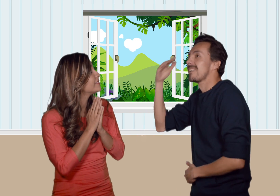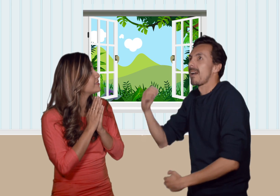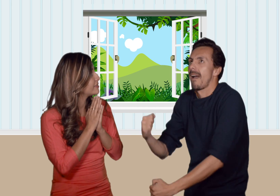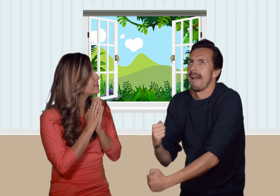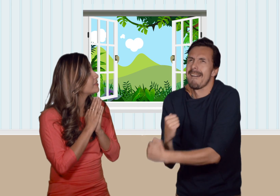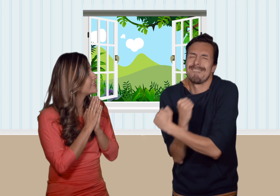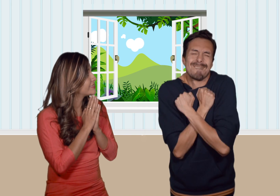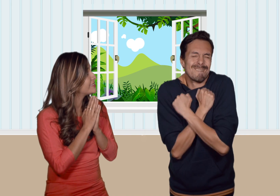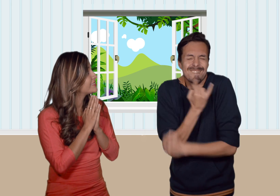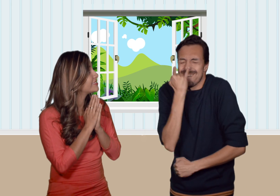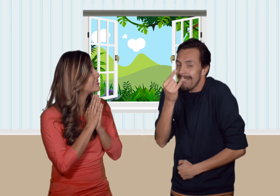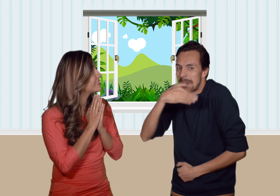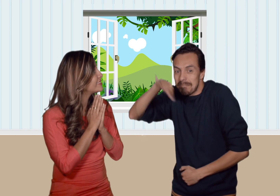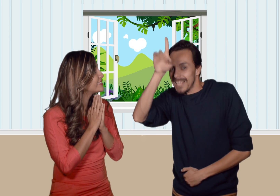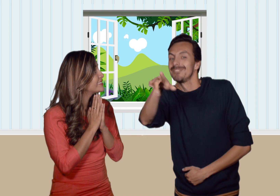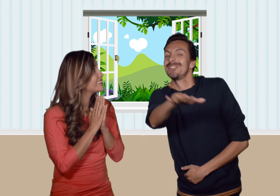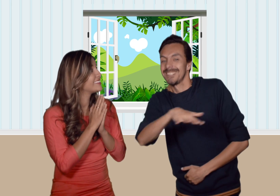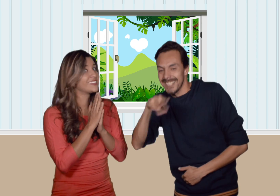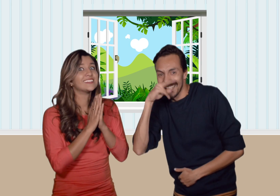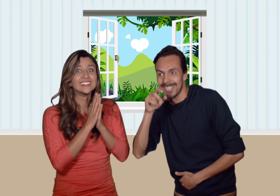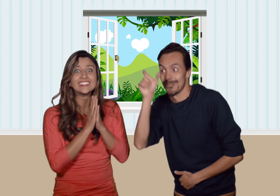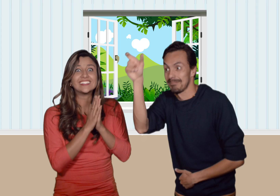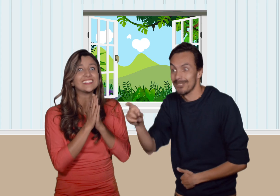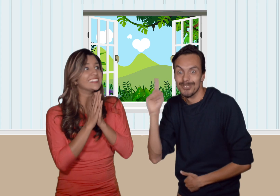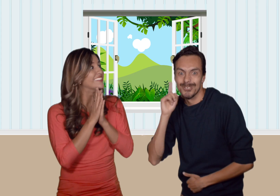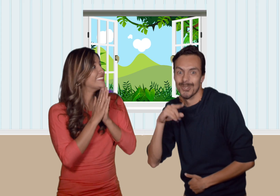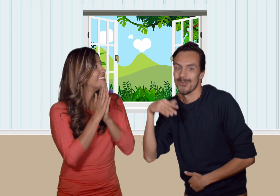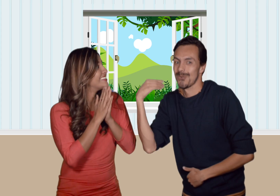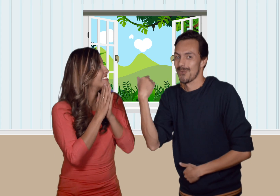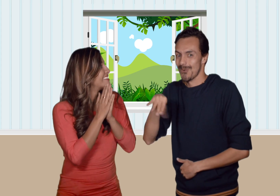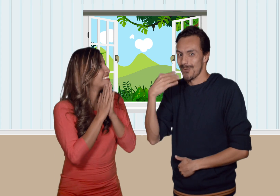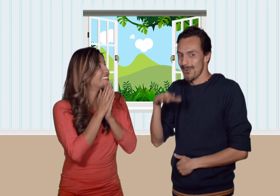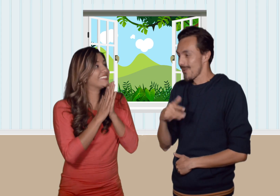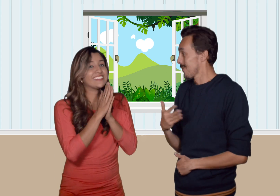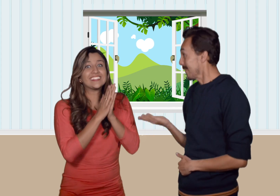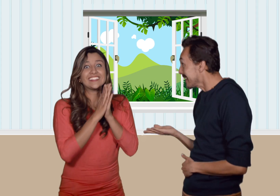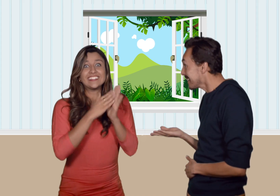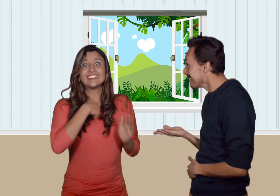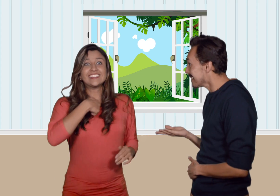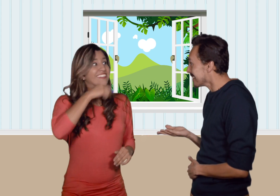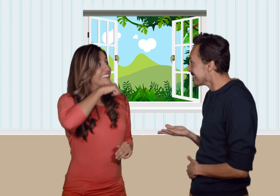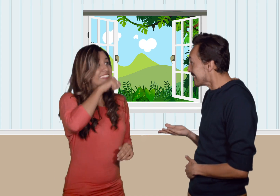¡Seguro les van a encantar que sean relatados por esta persona sorda! ¡Que bueno, que emoción!